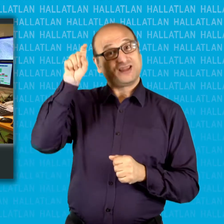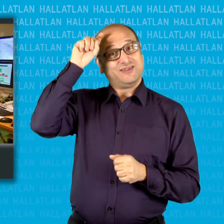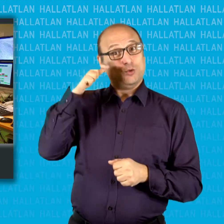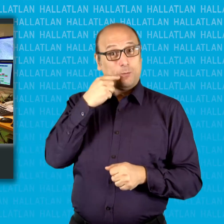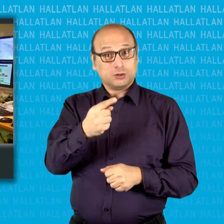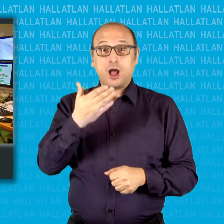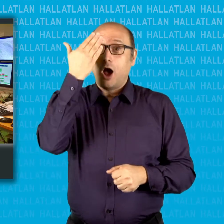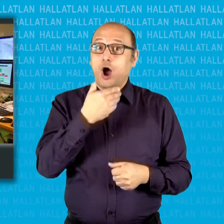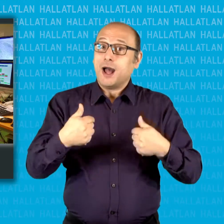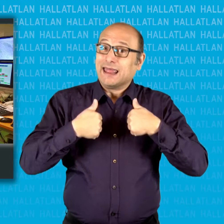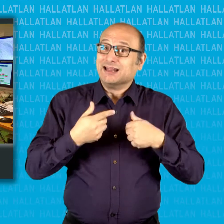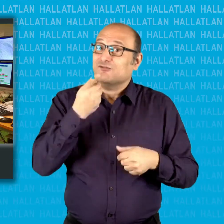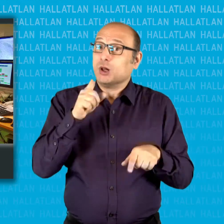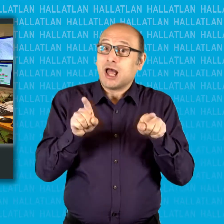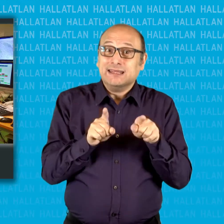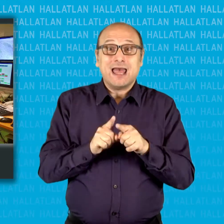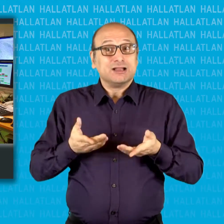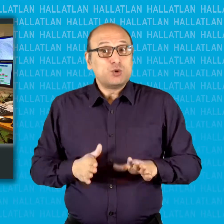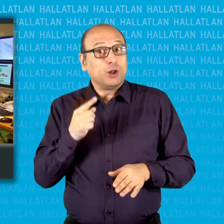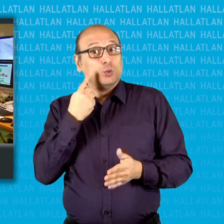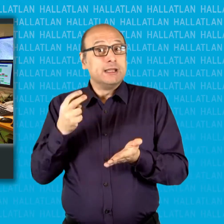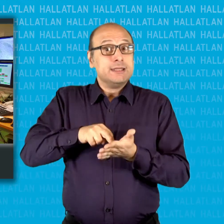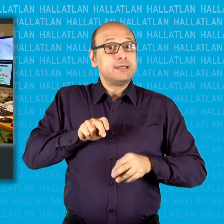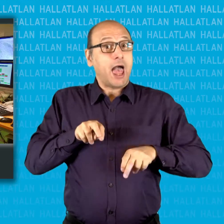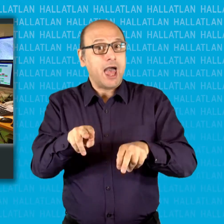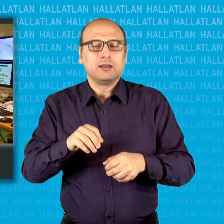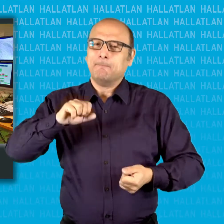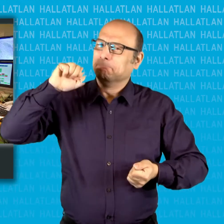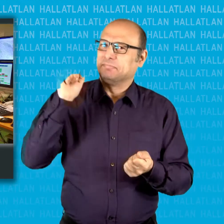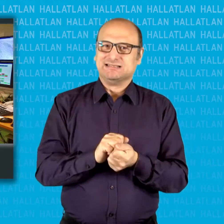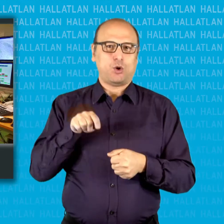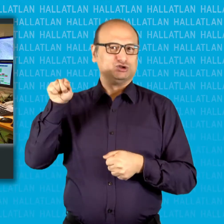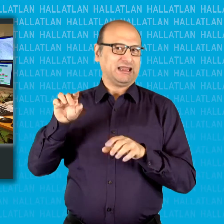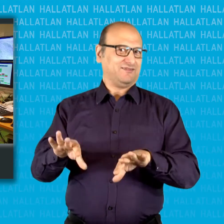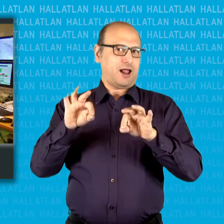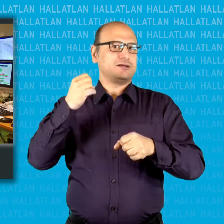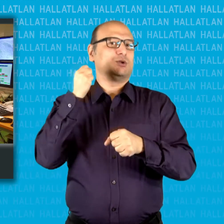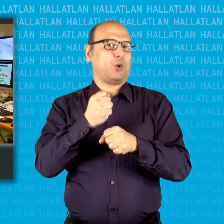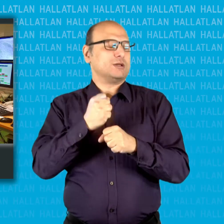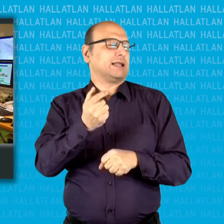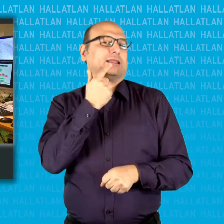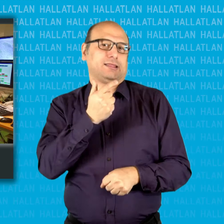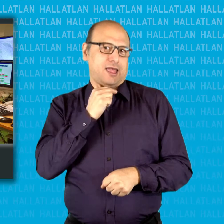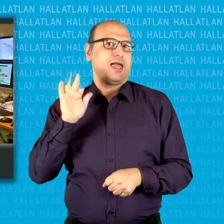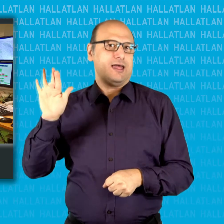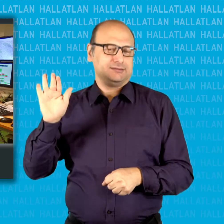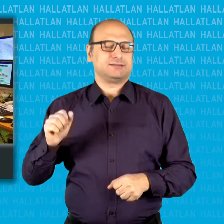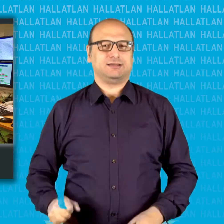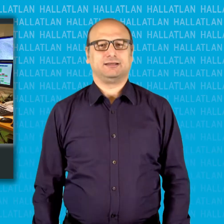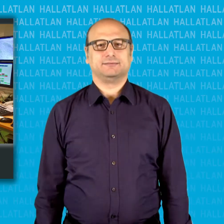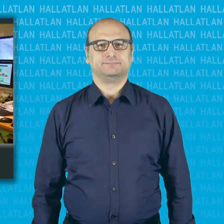Ha járóként születtem volna, ma itt dolgoznék! Ez egészen biztos! – mondta Gergely.